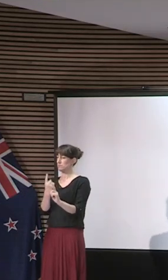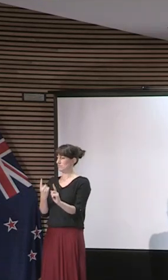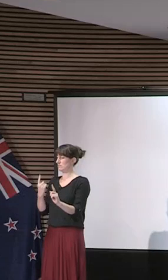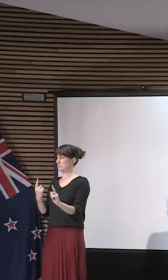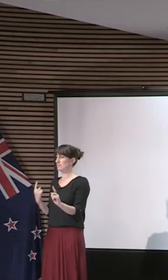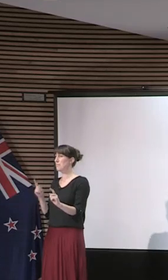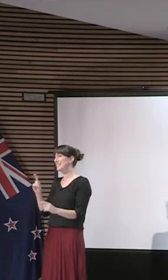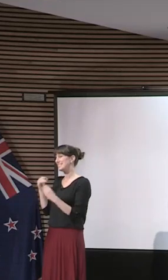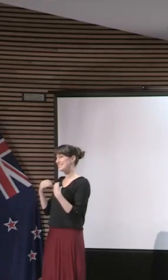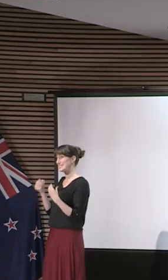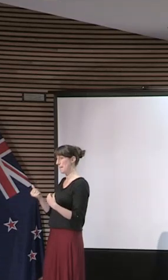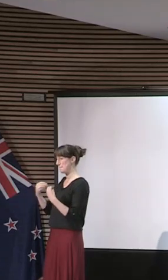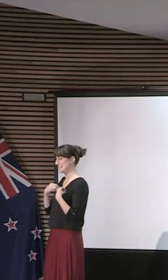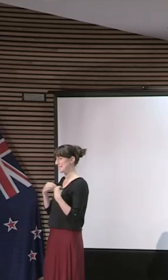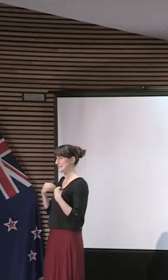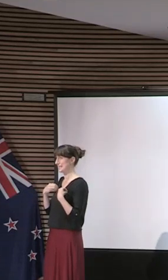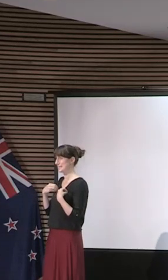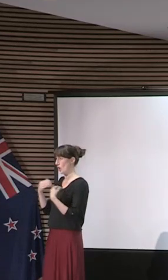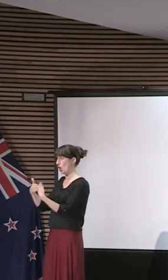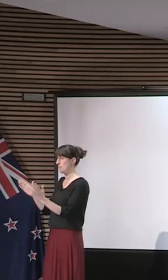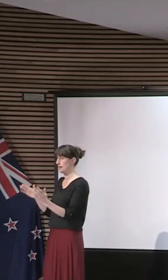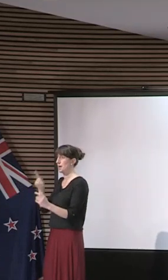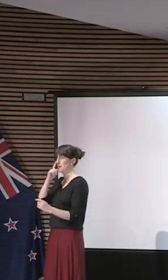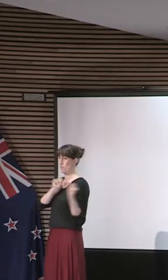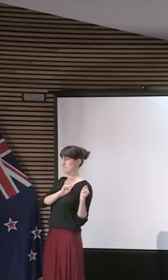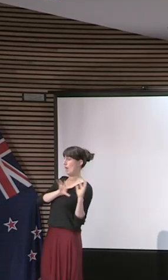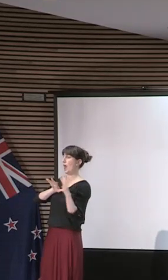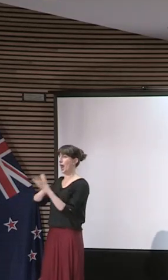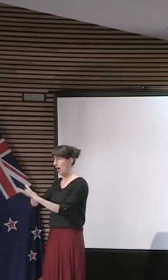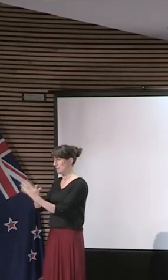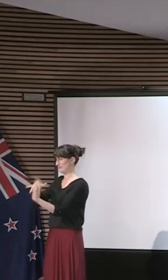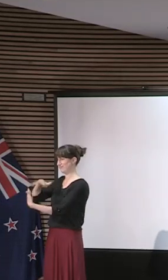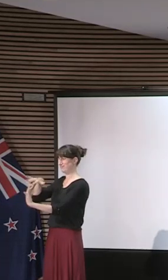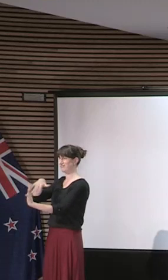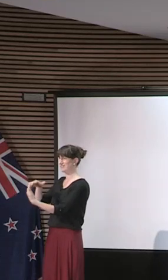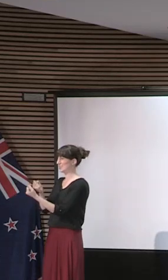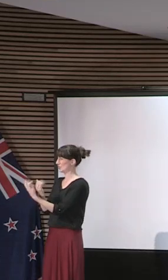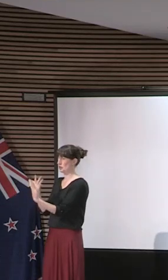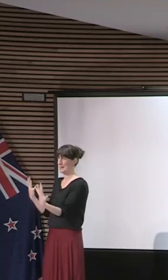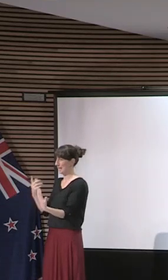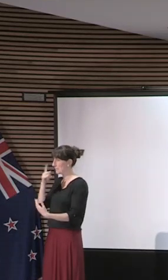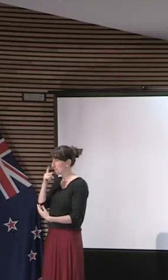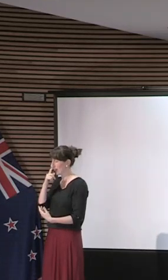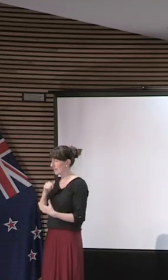ki tera. Heoi, i kite matou i